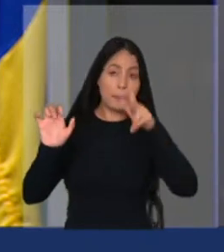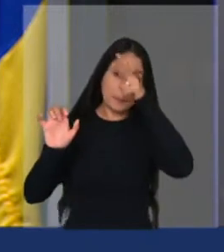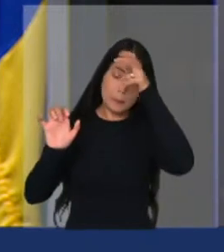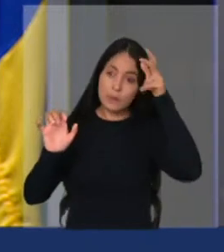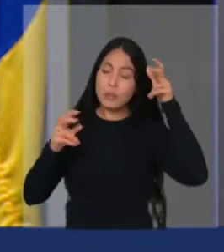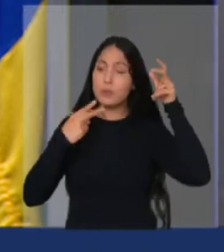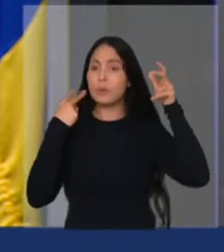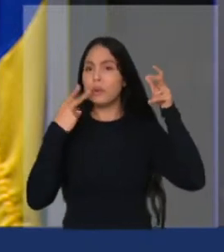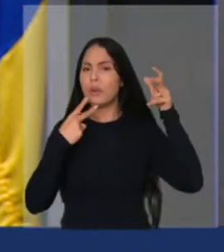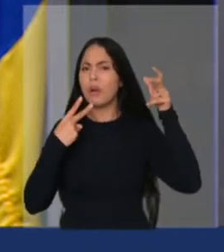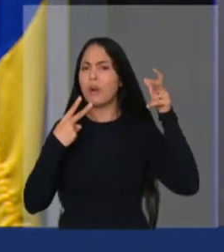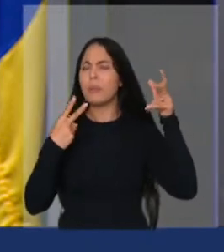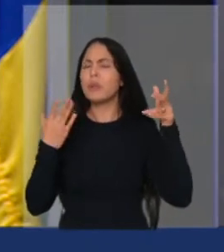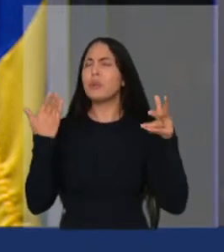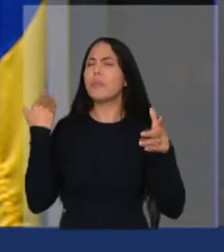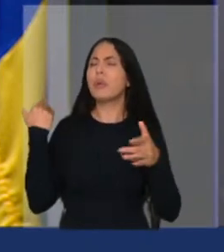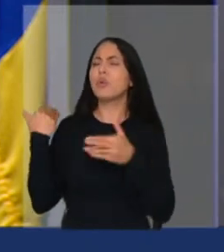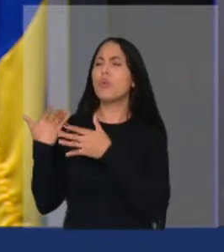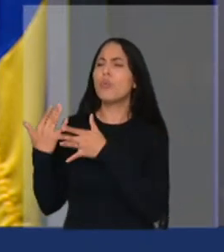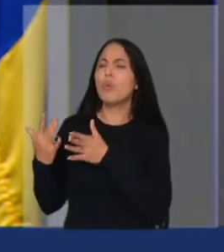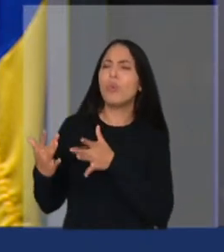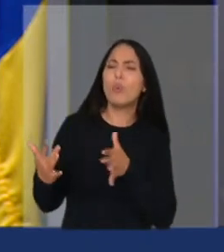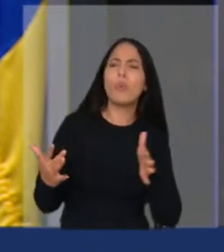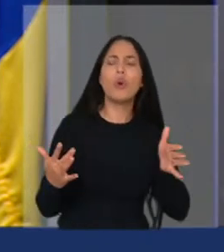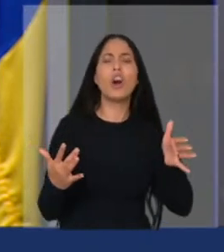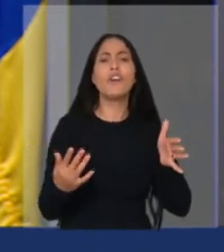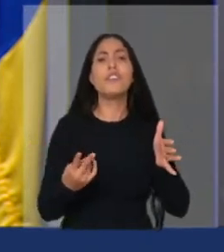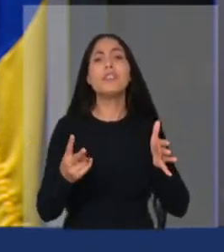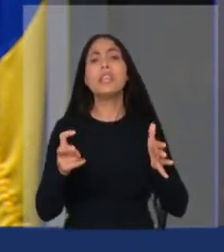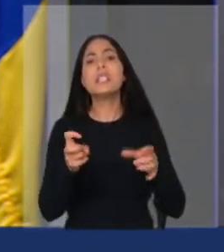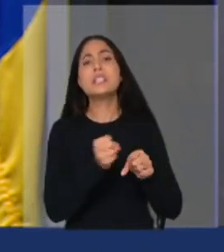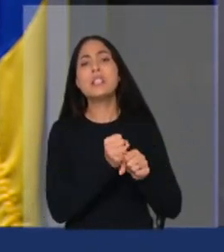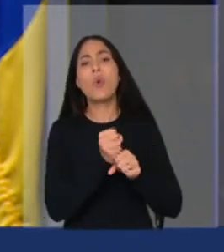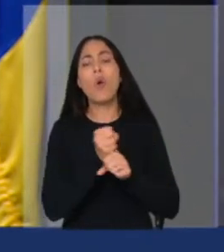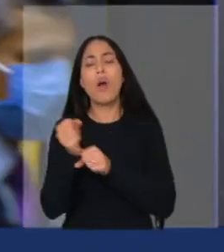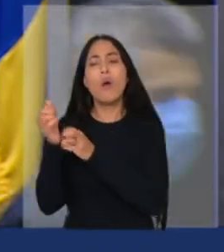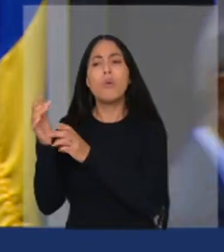FOI FRAUDADA. QUEM TENTA CONFUNDIR A OPINIÃO PÚBLICA, COMO FAZ O PRESIDENTE BOLSONARO, FAZ DE FORMA